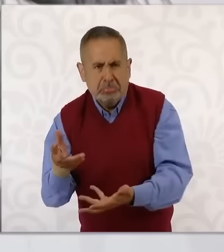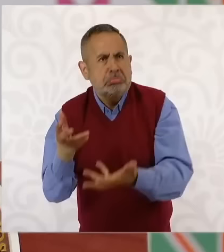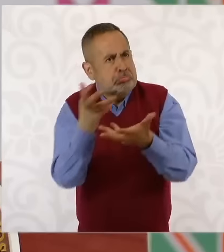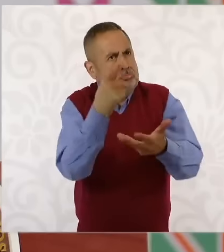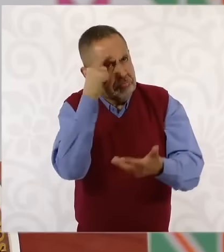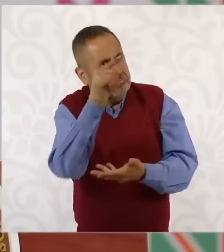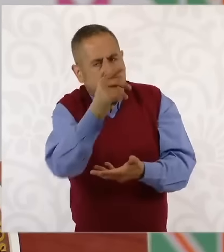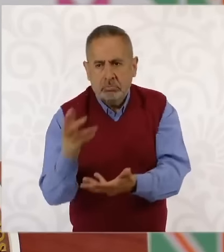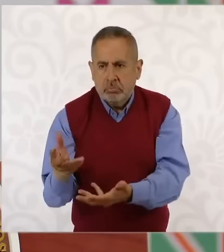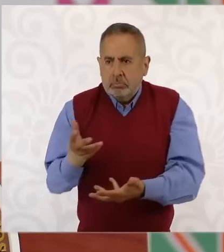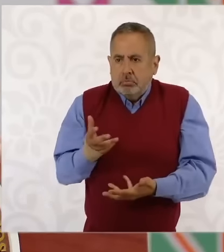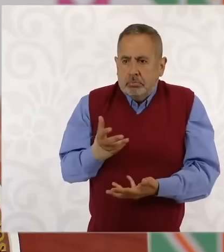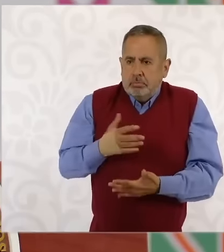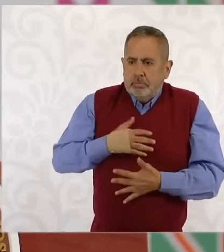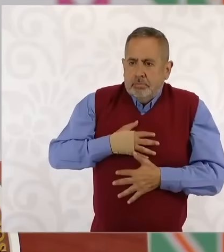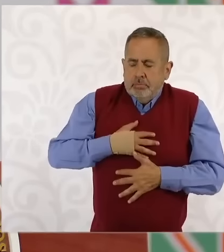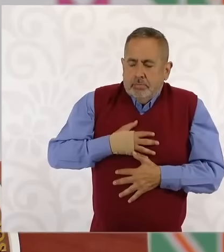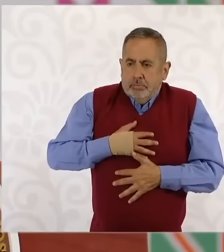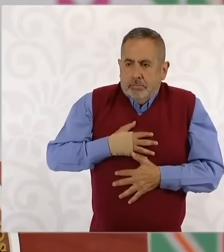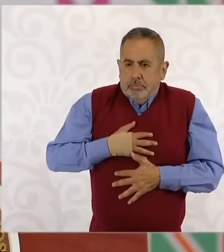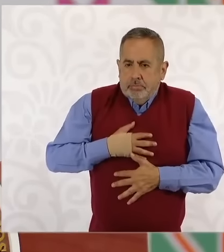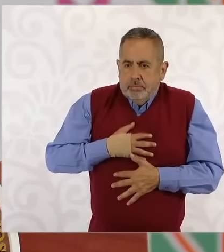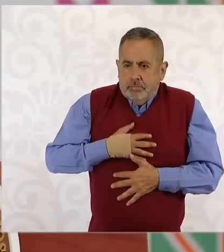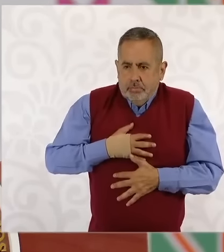Pues por supuesto que lo dejamos a la población,